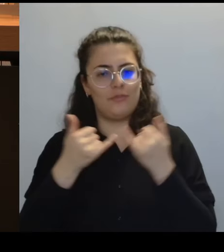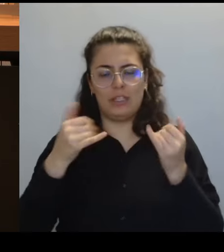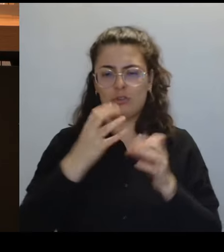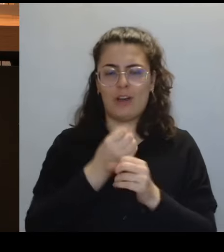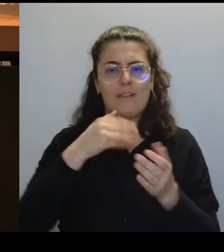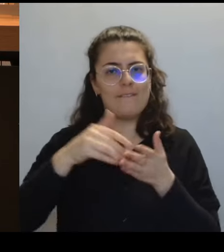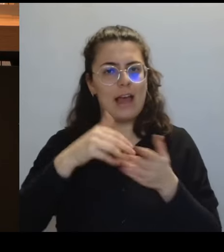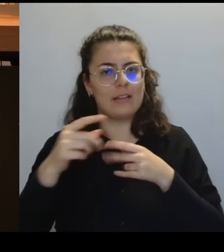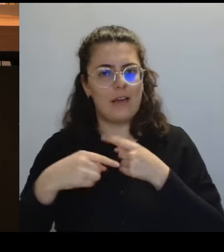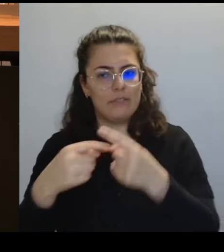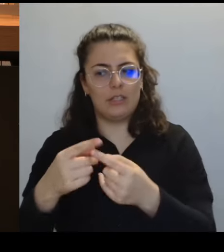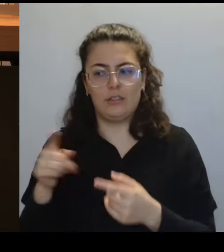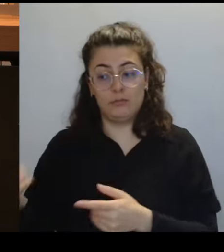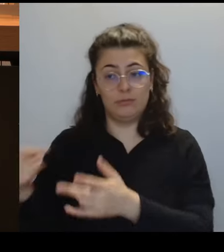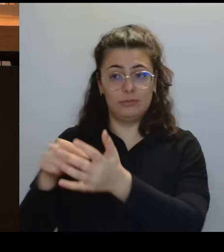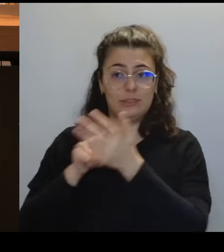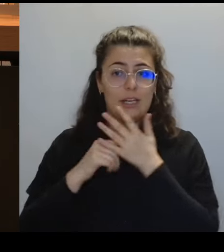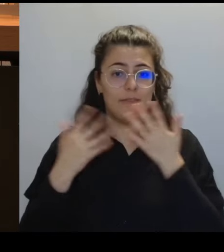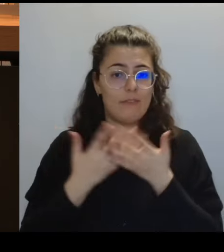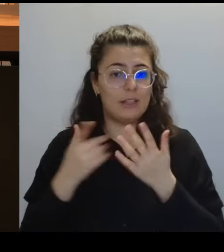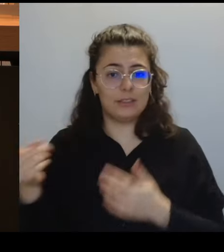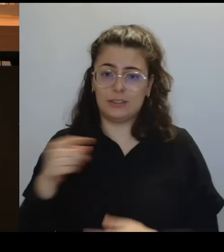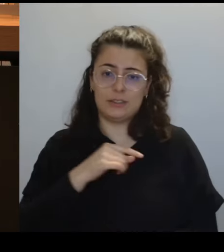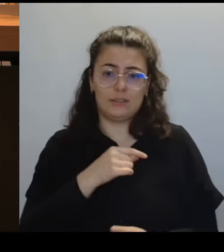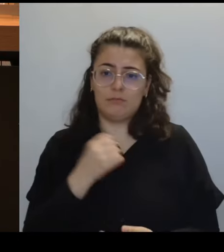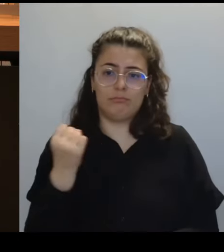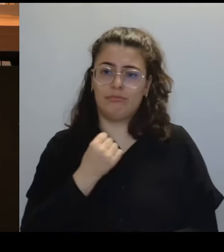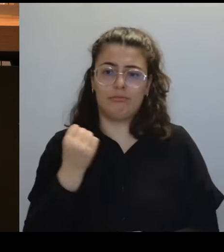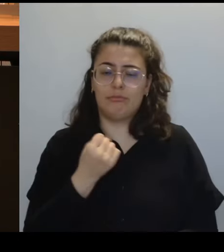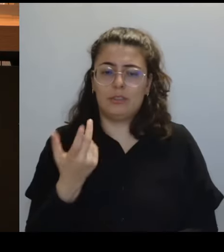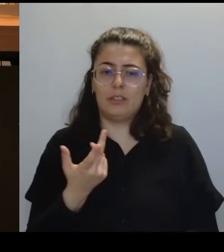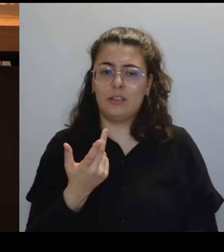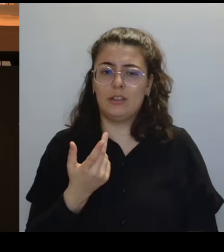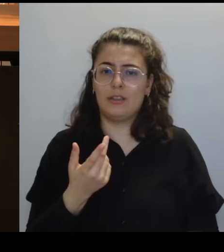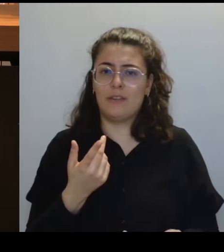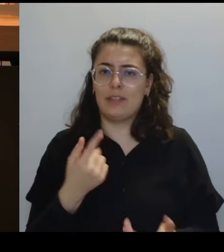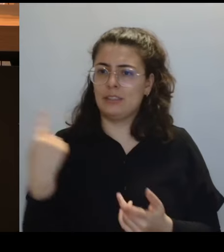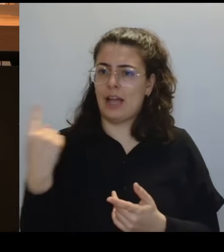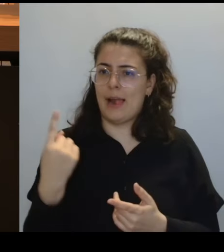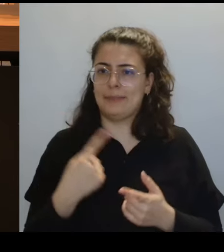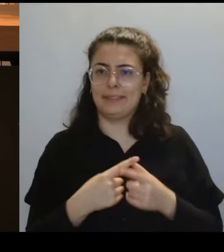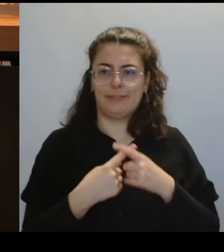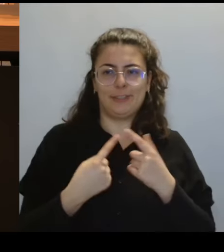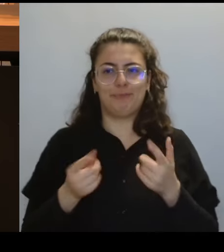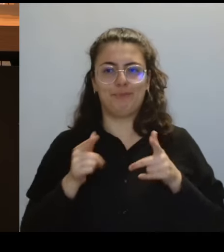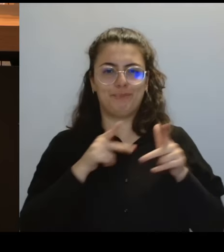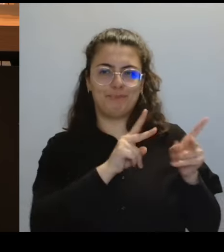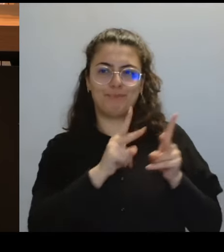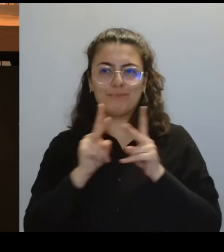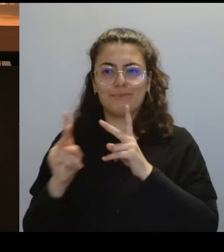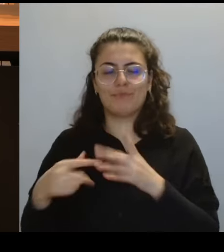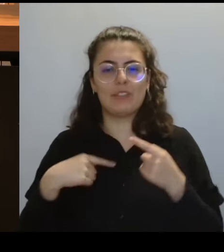irgendwie sich auch ein Witz daraus machen, was wir hier im Parlament diskutieren. Es ist wirklich einfach nur abscheulich.